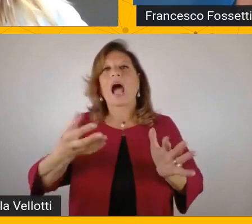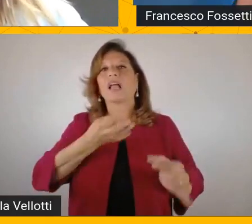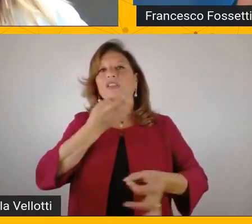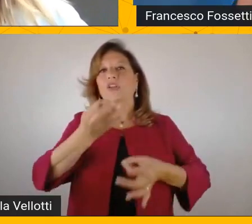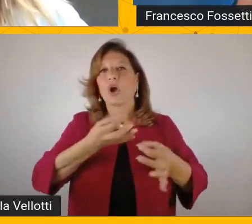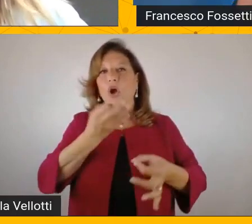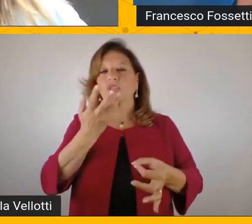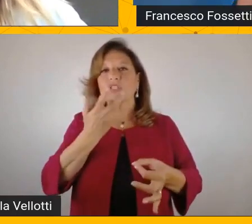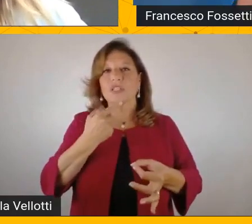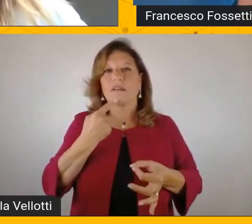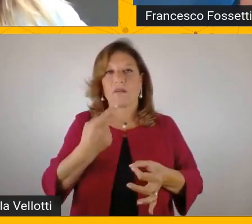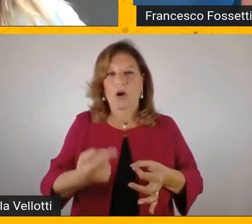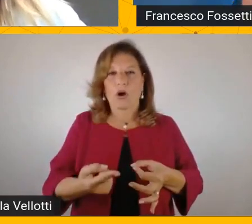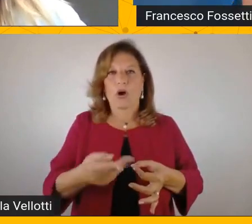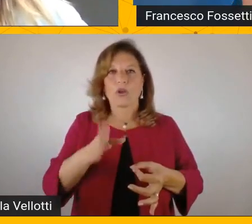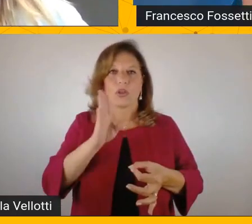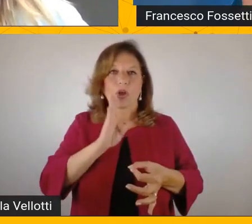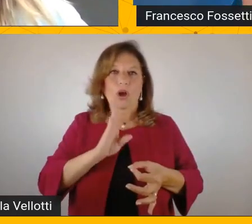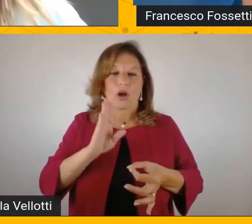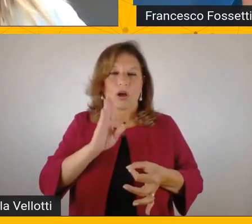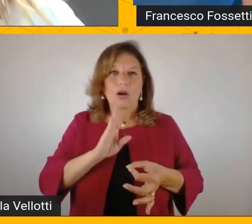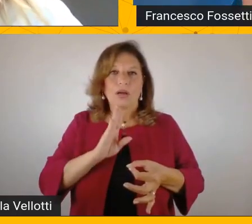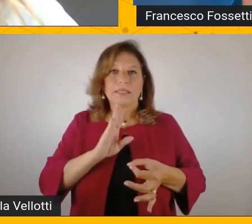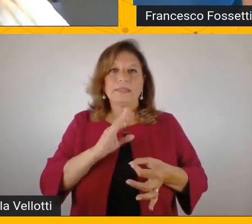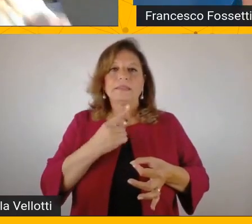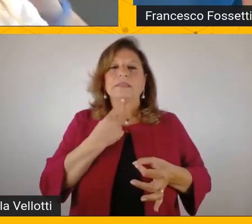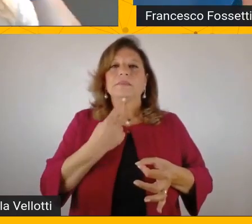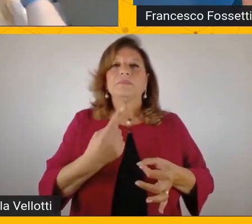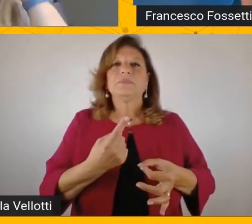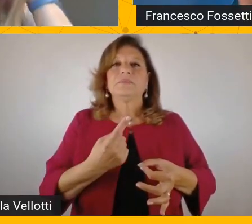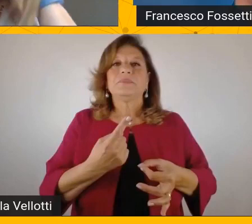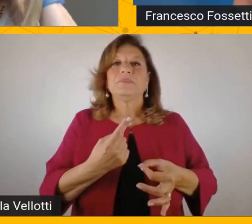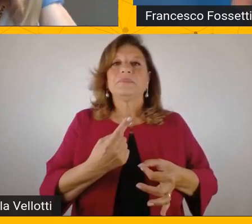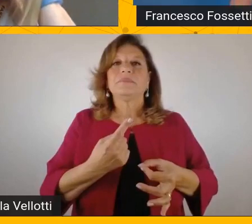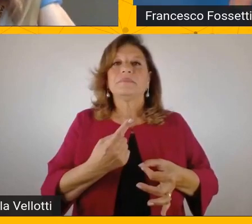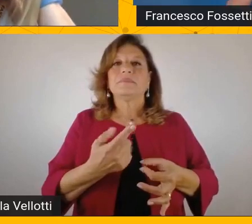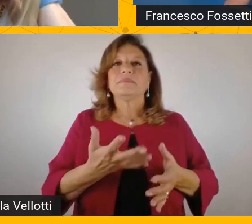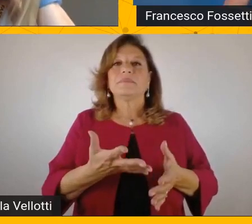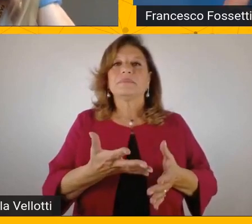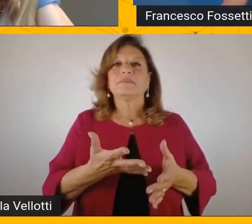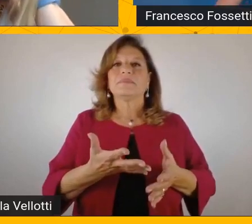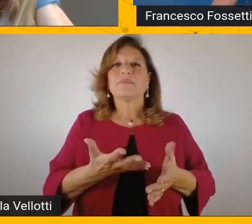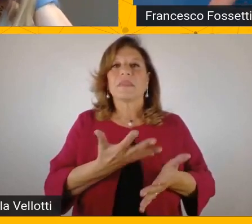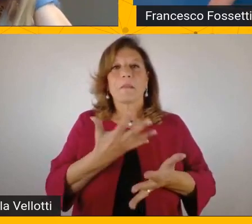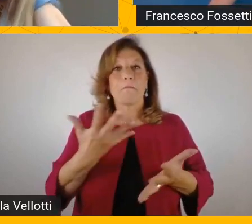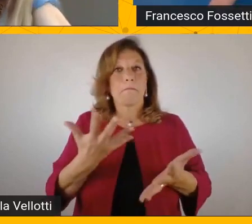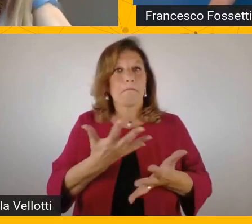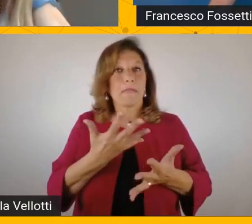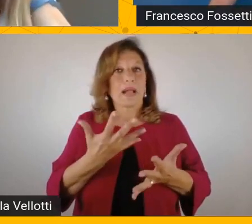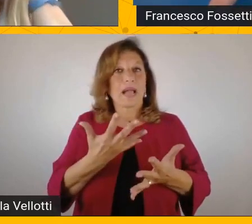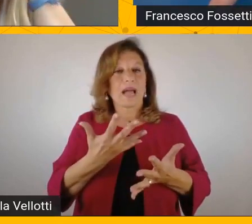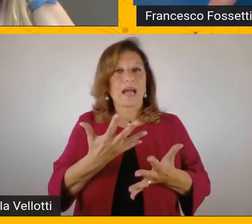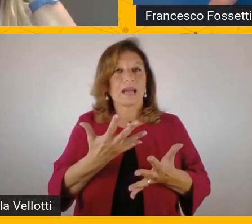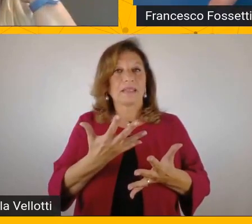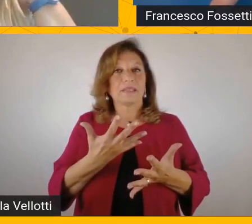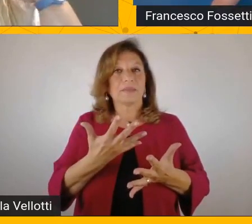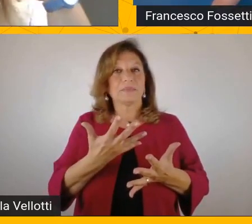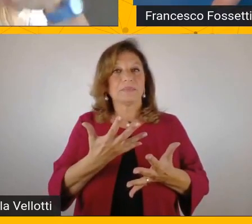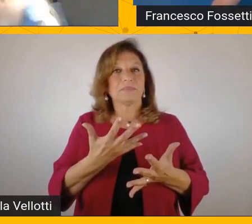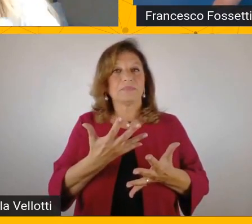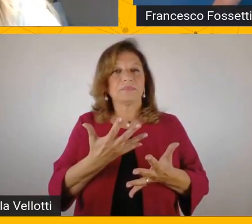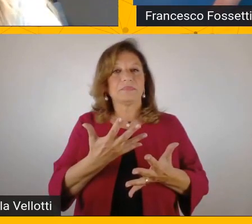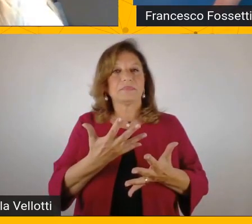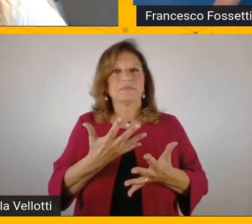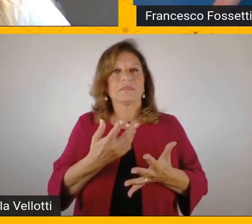suggerimenti che posso dare eh